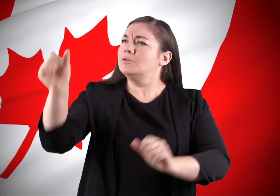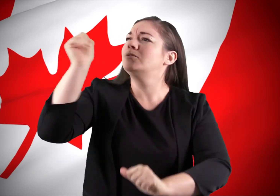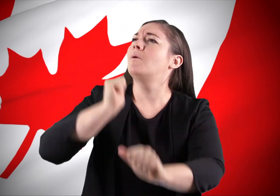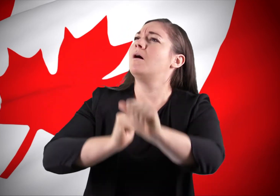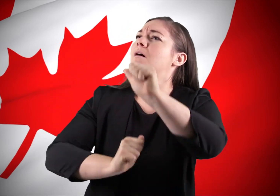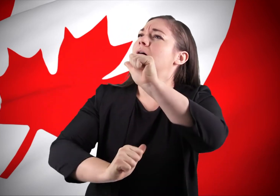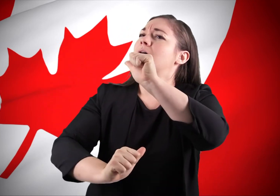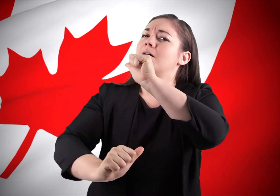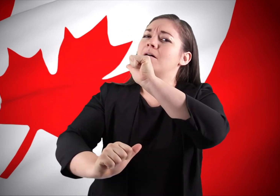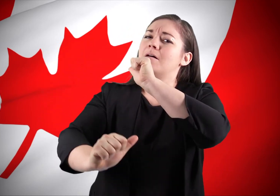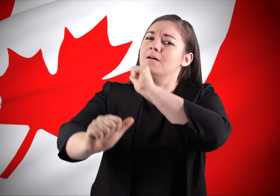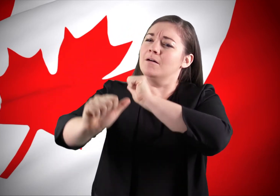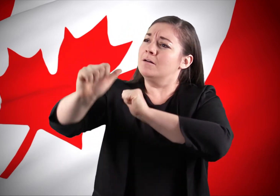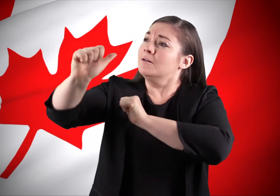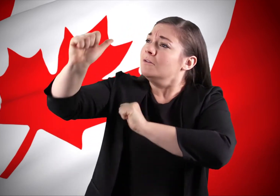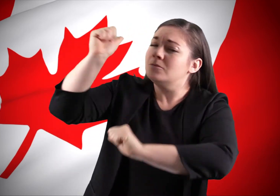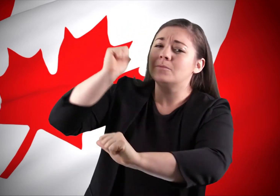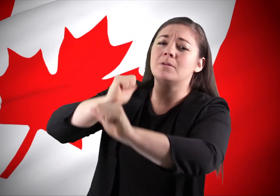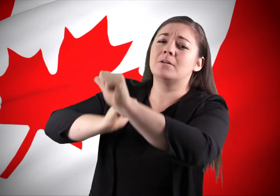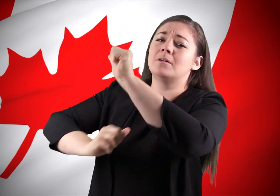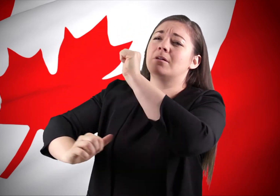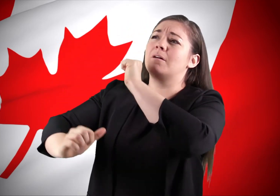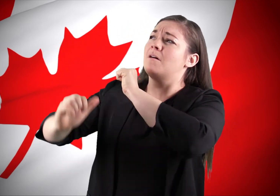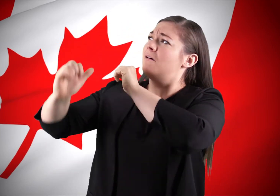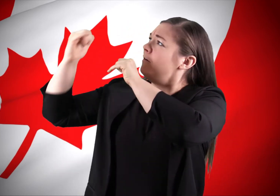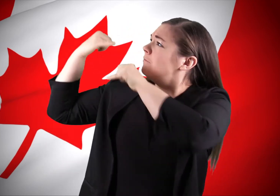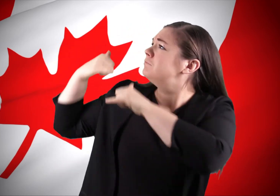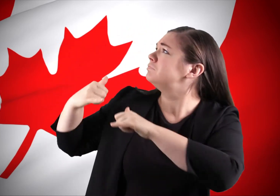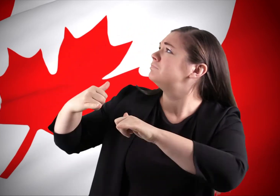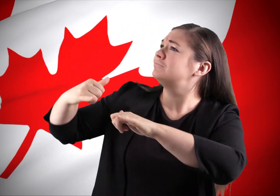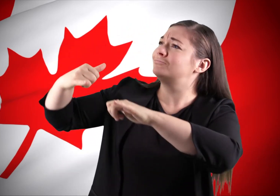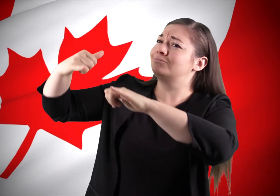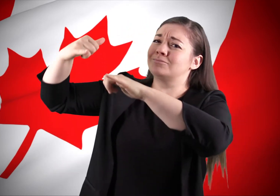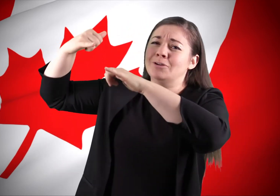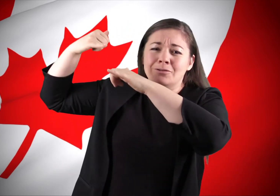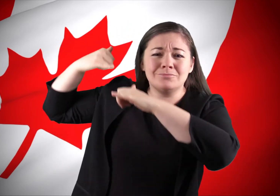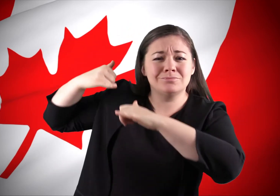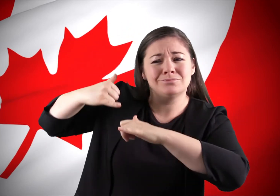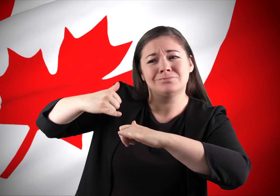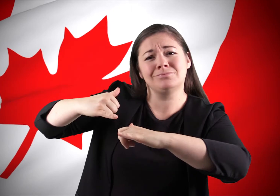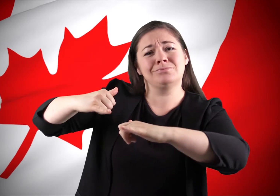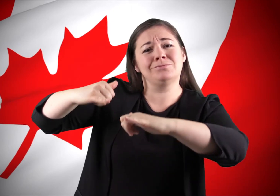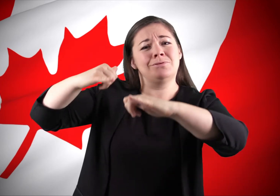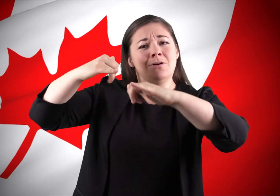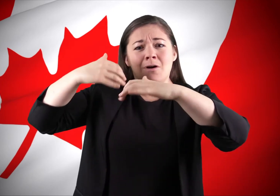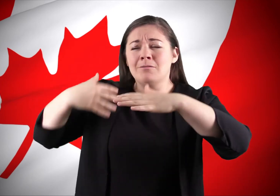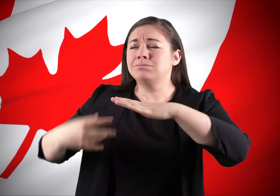Ton histoire est une épopée